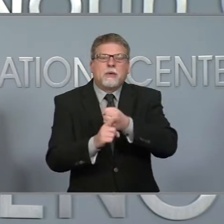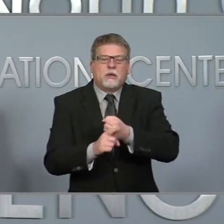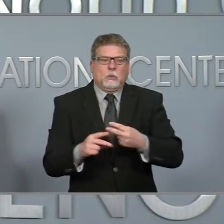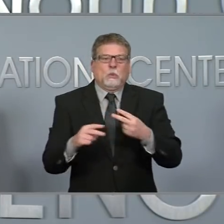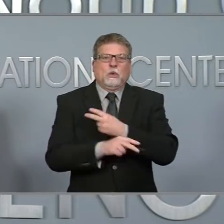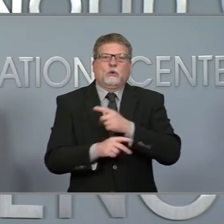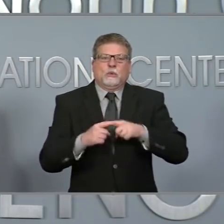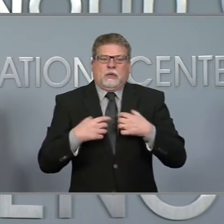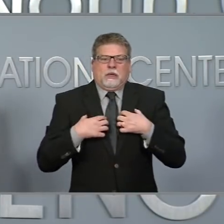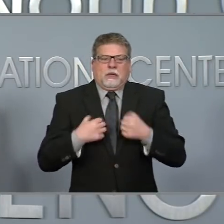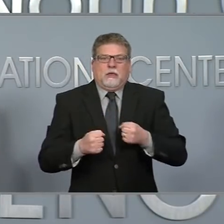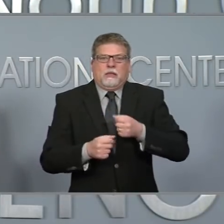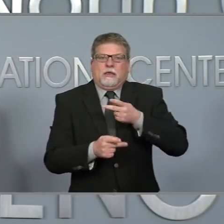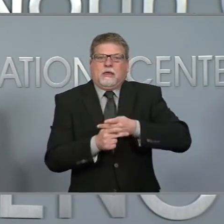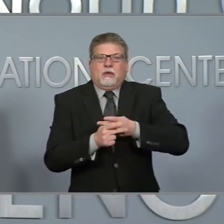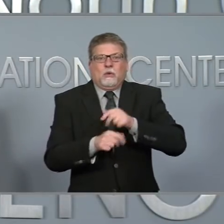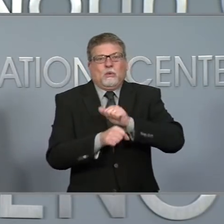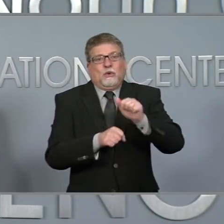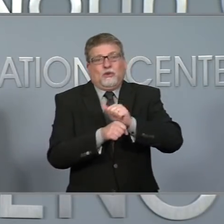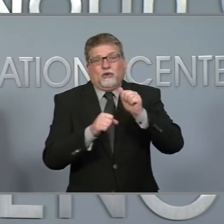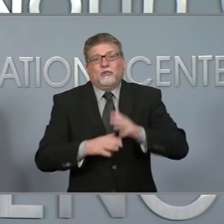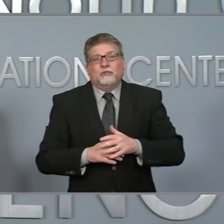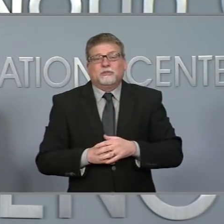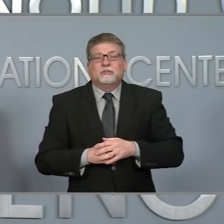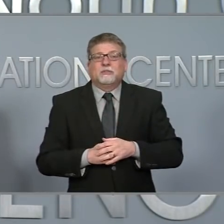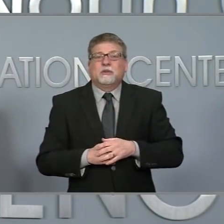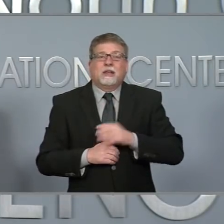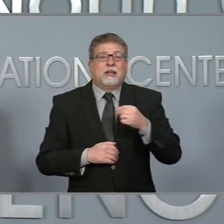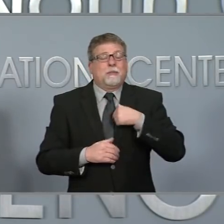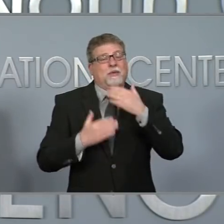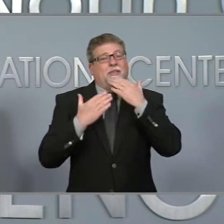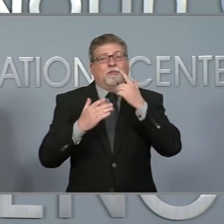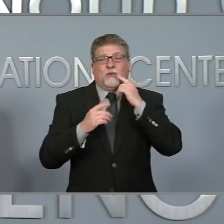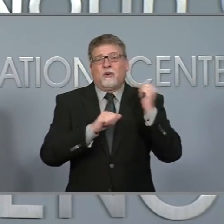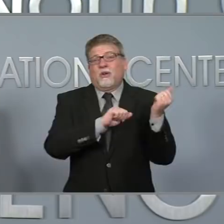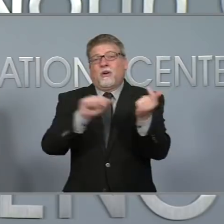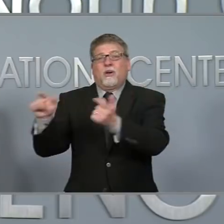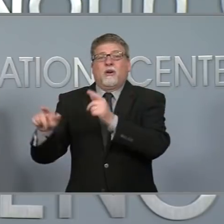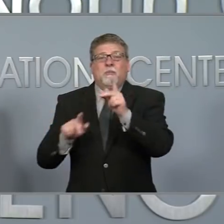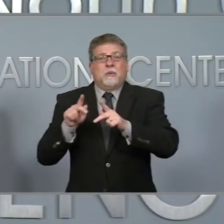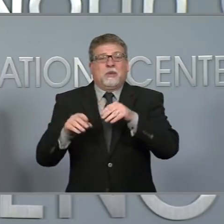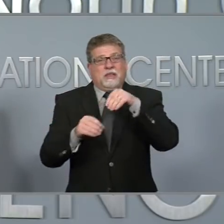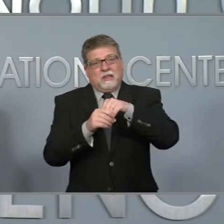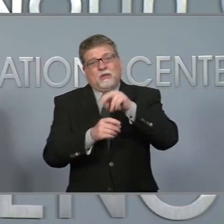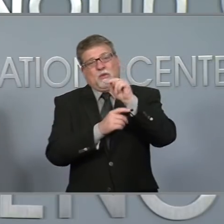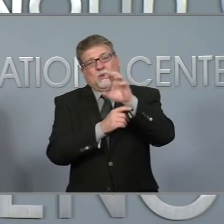viendo el irse a otros lugares respuesta. Gracias por sacar a la luz este tópico en